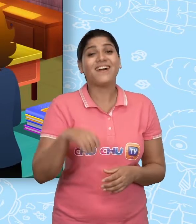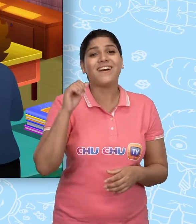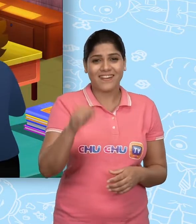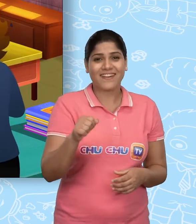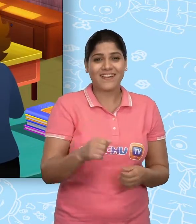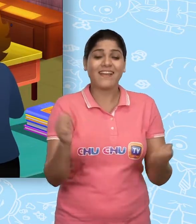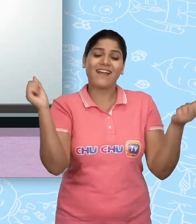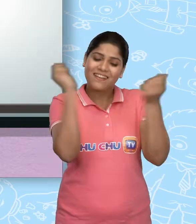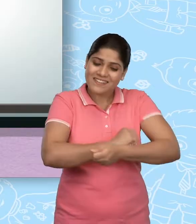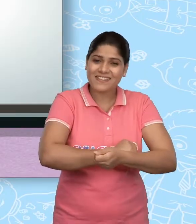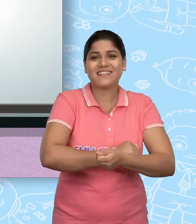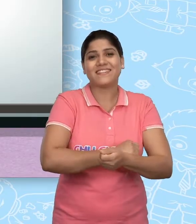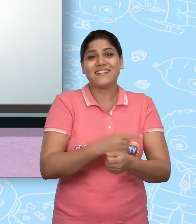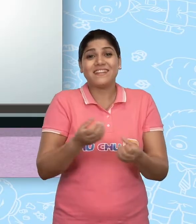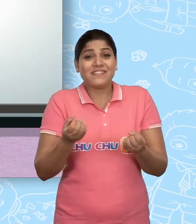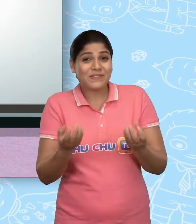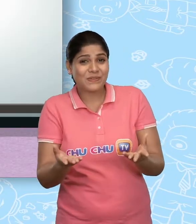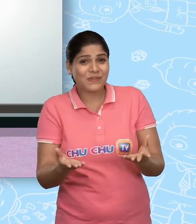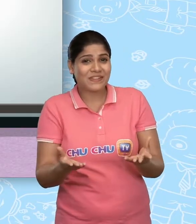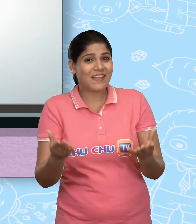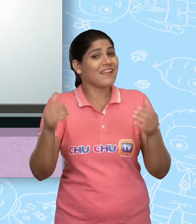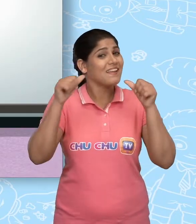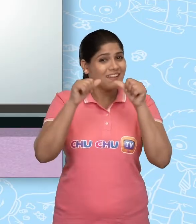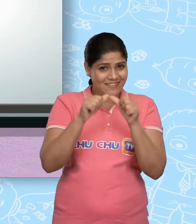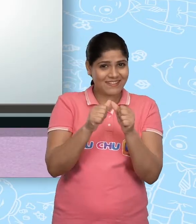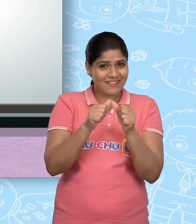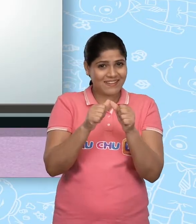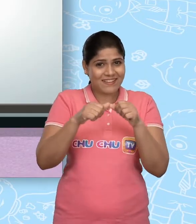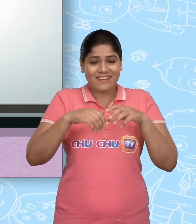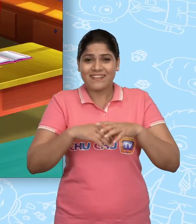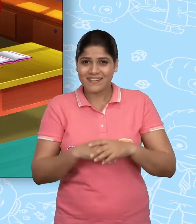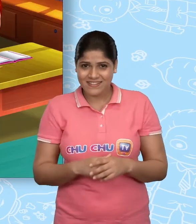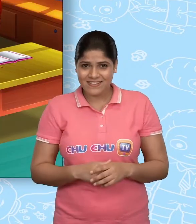हां! Accident शुरू होता है A से।